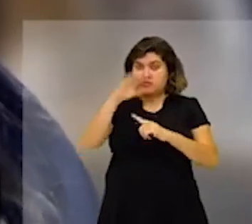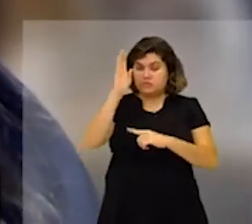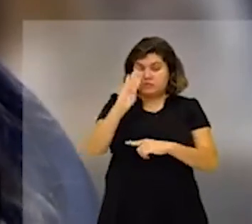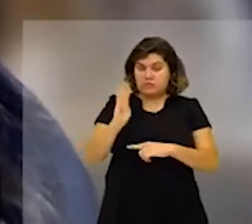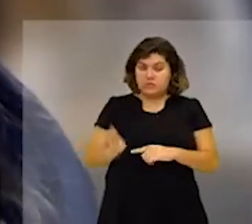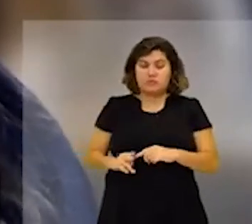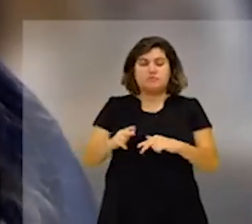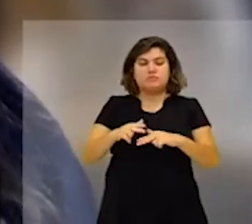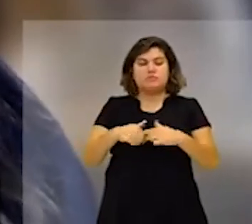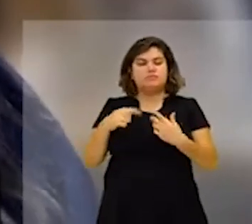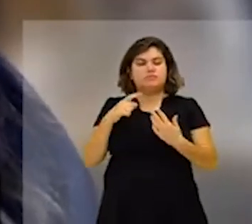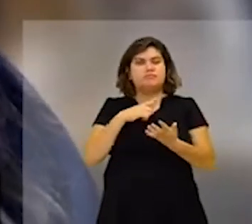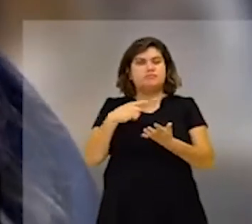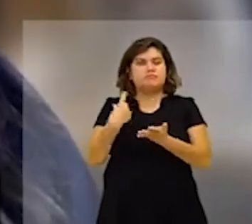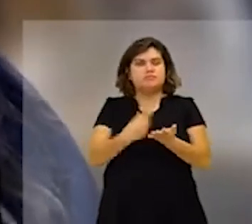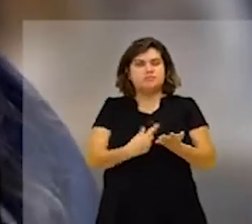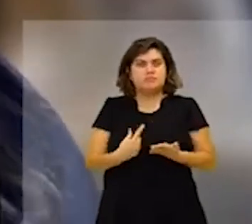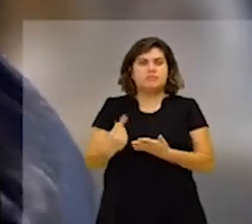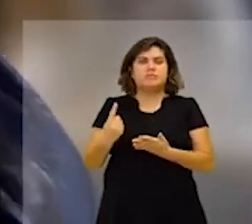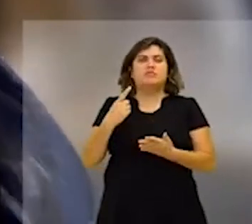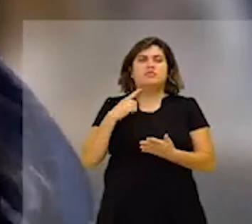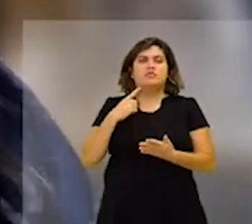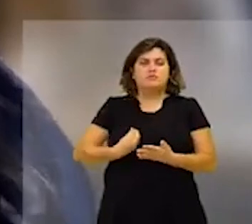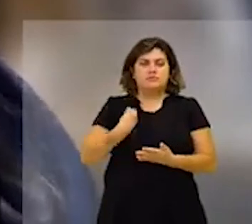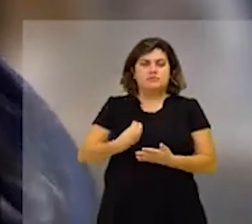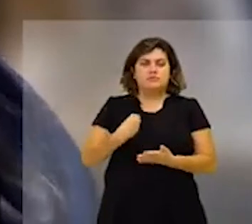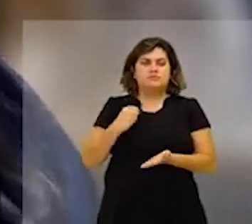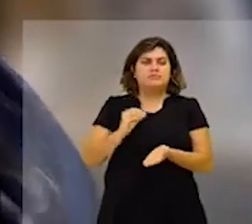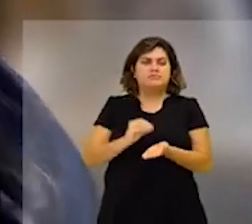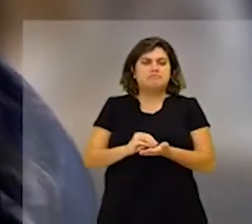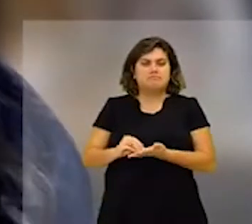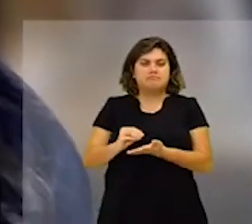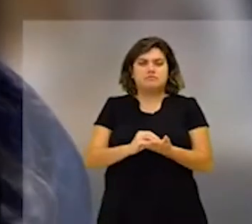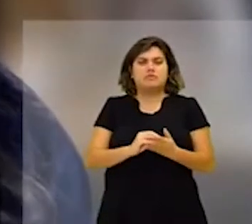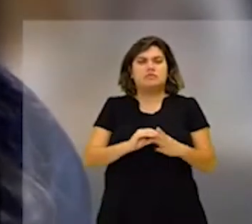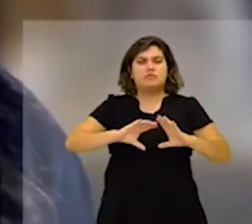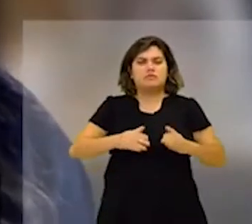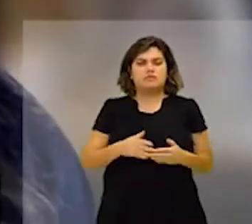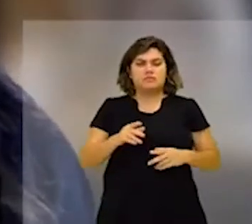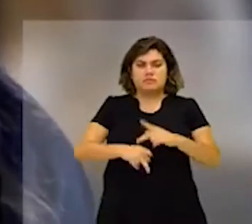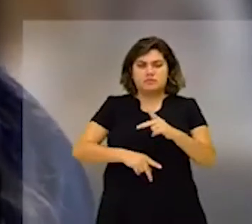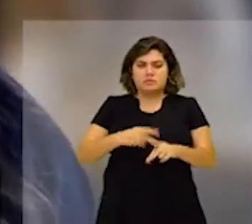experimente a presença da carência das classes populares e o privilégio absoluto das classes